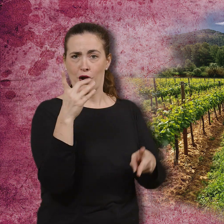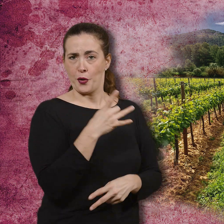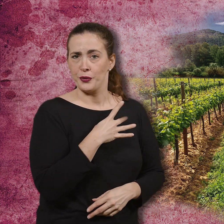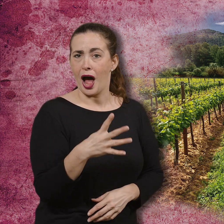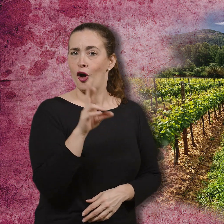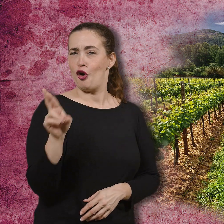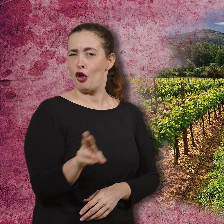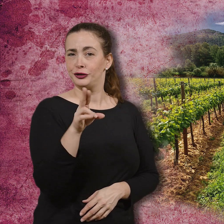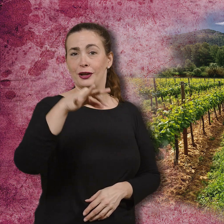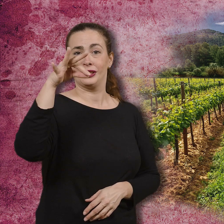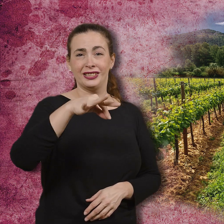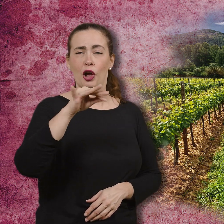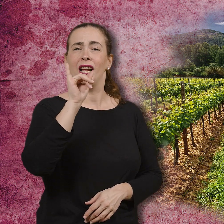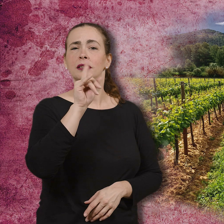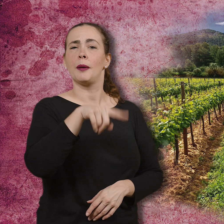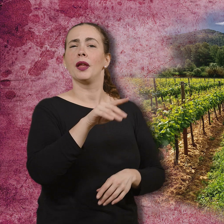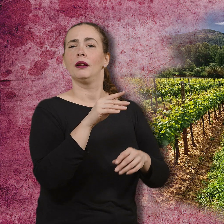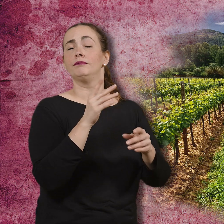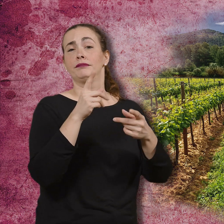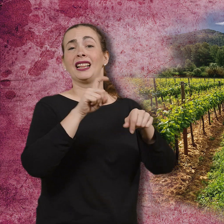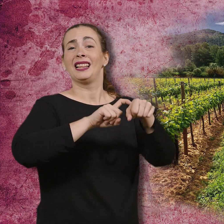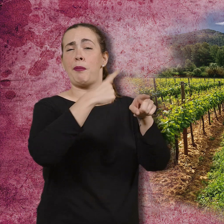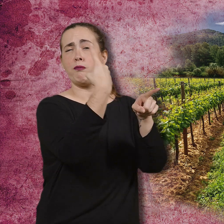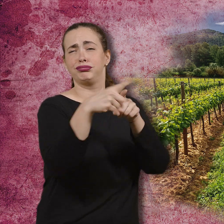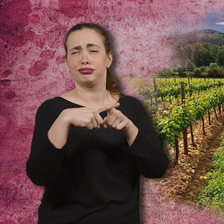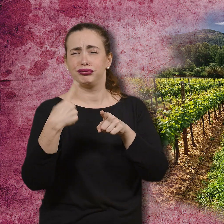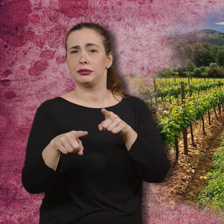vins blancs, rosats i negres;